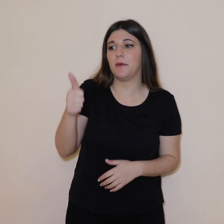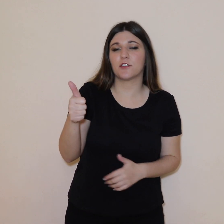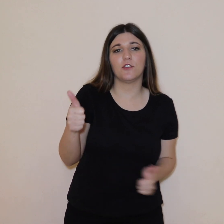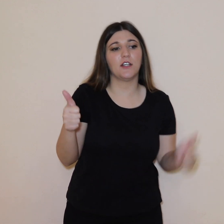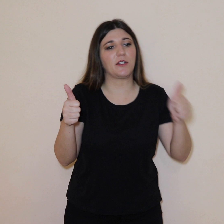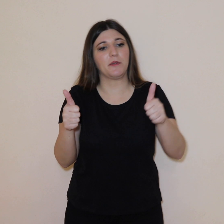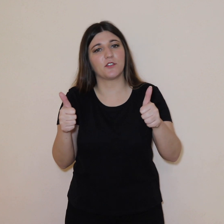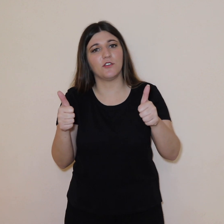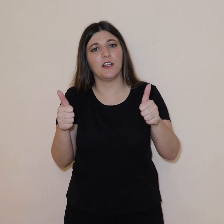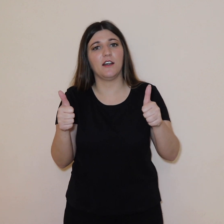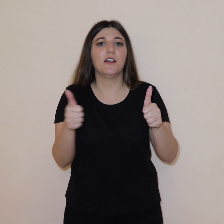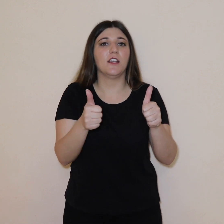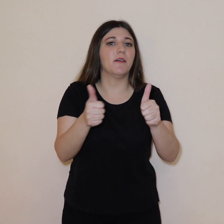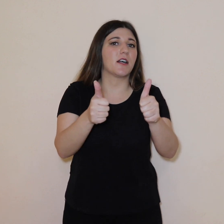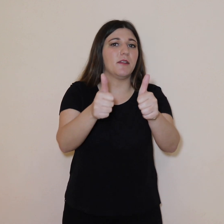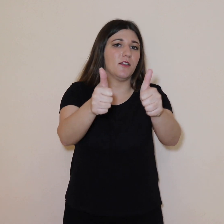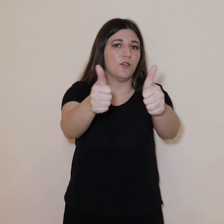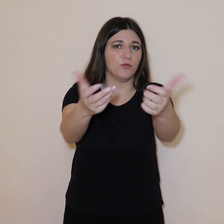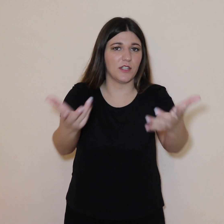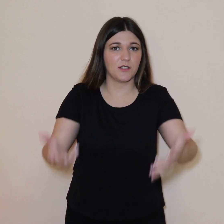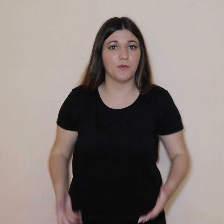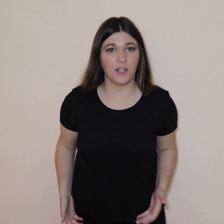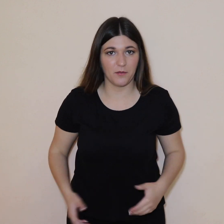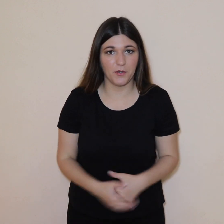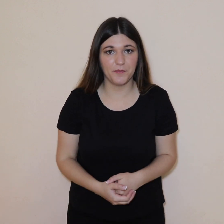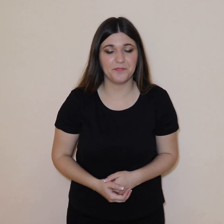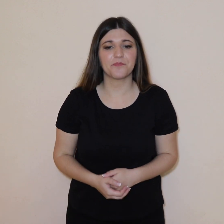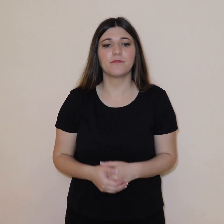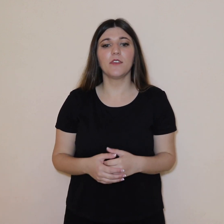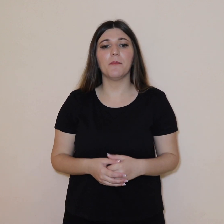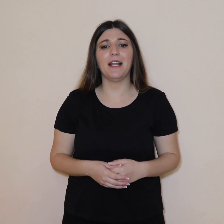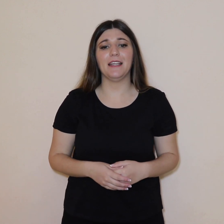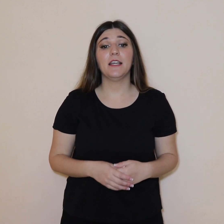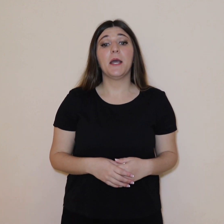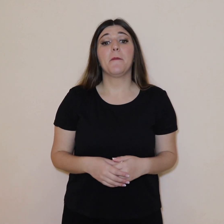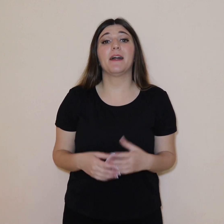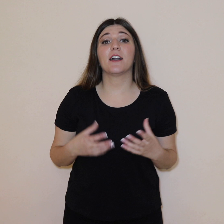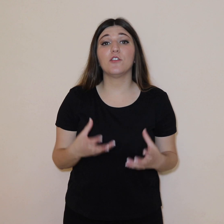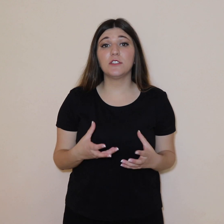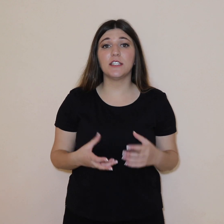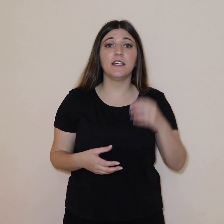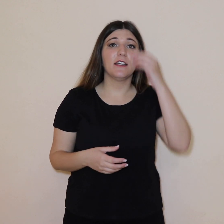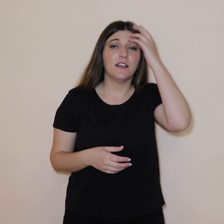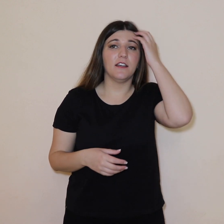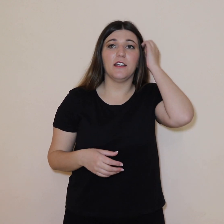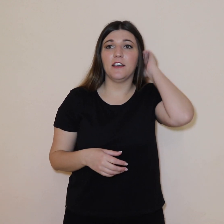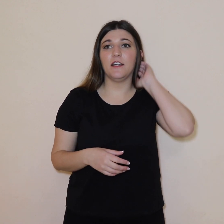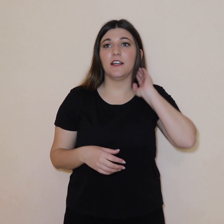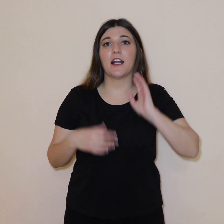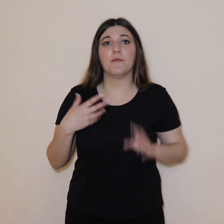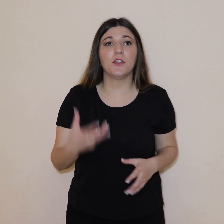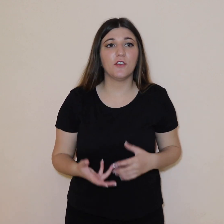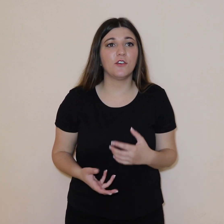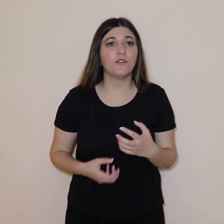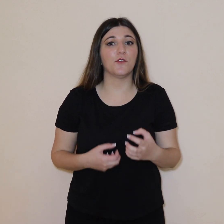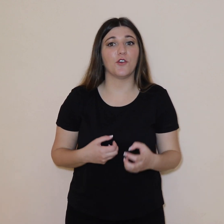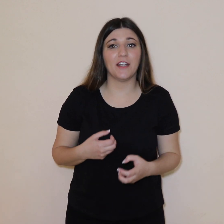persona otra persona y van caminando juntas, por ejemplo ¿Vale? Para coche el camión o furgoneta